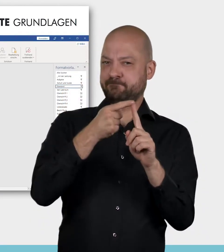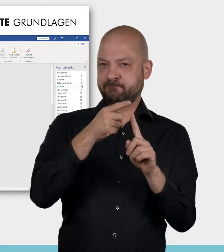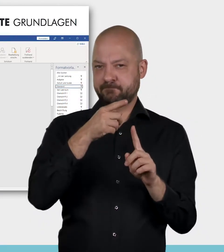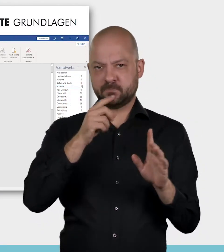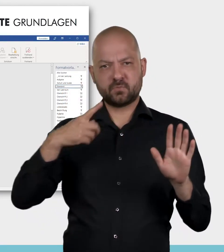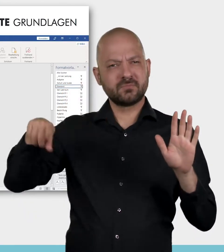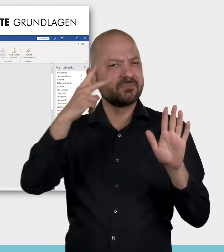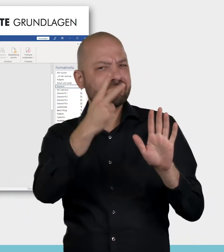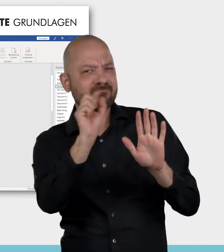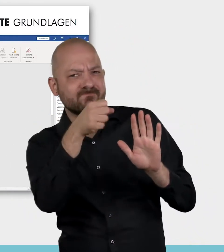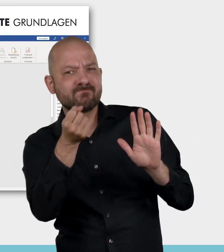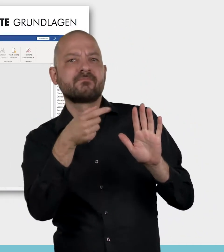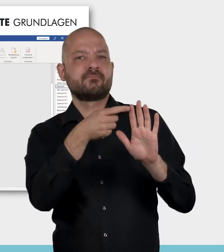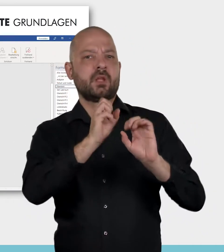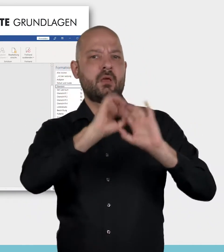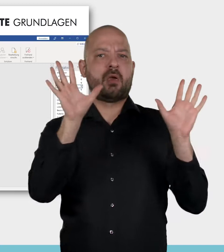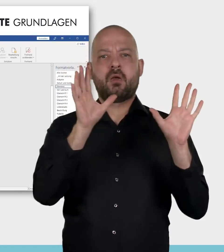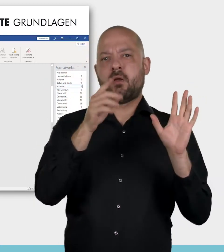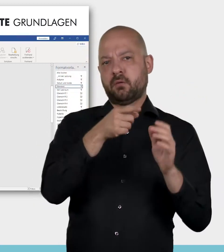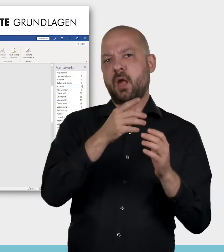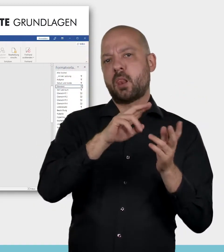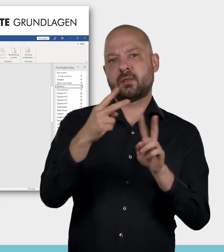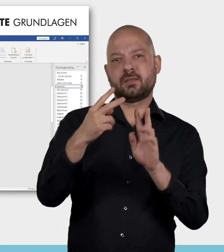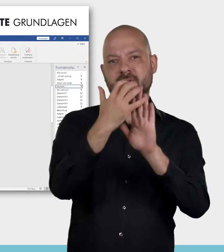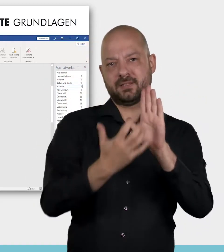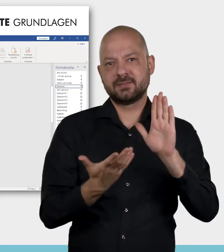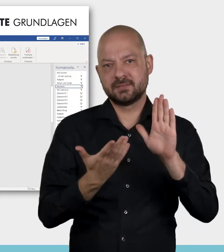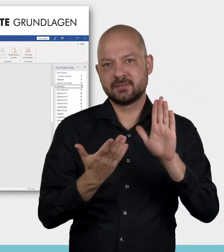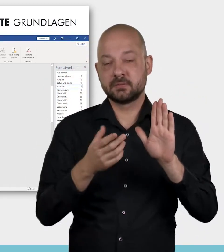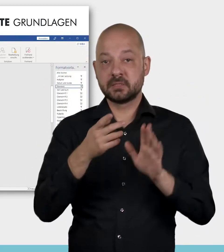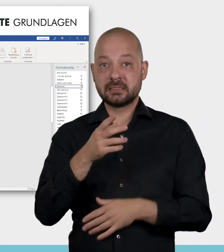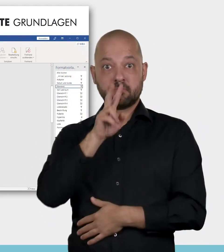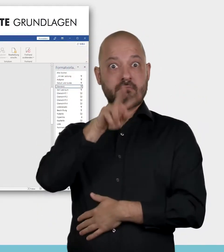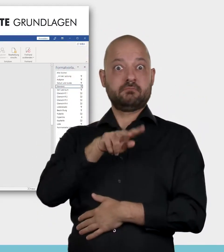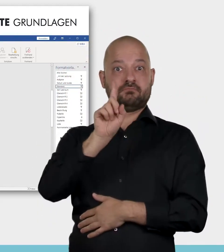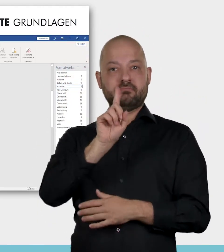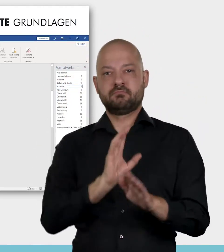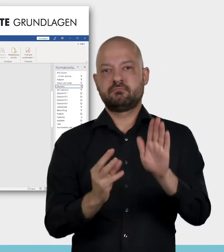Der Alternativtext ist im Dokument nicht sichtbar, wird aber von Screenreadern vorgelesen.